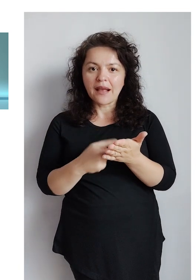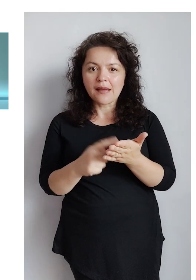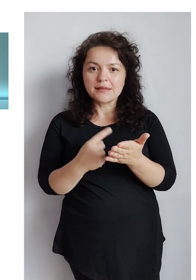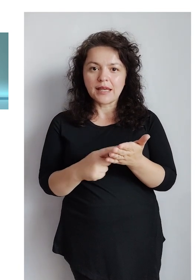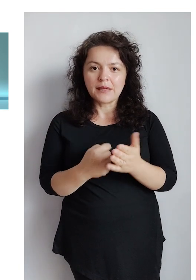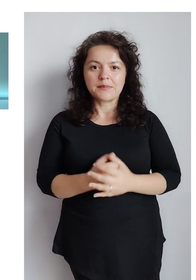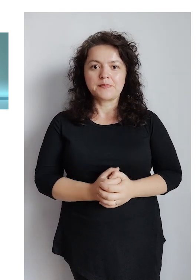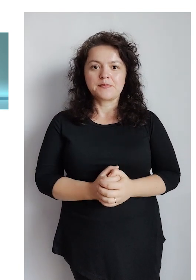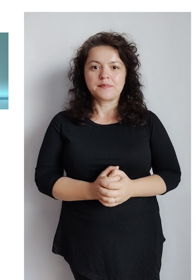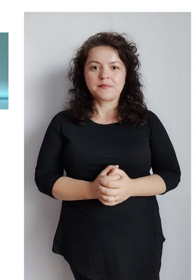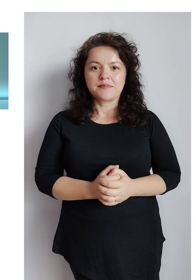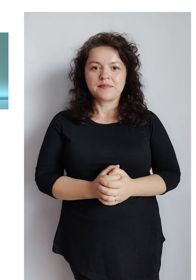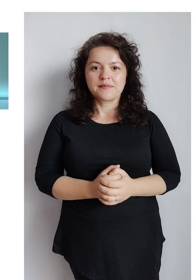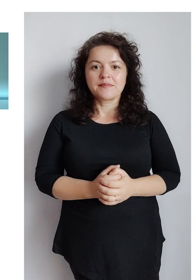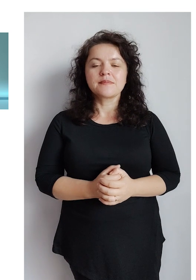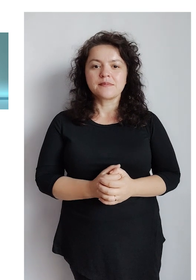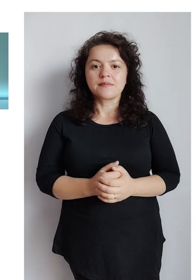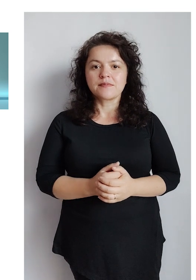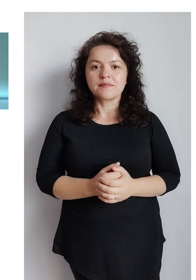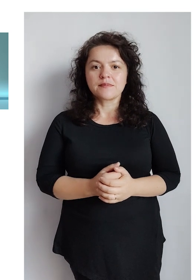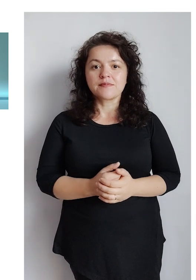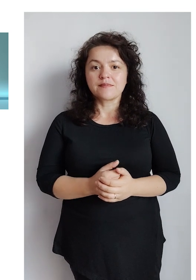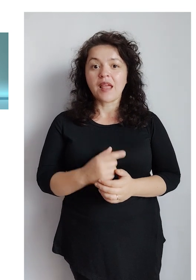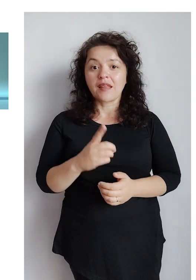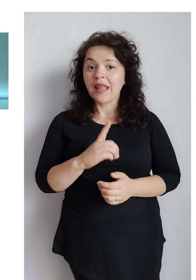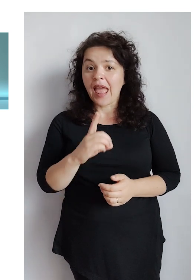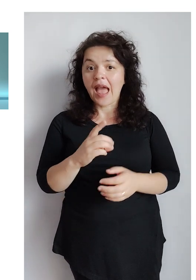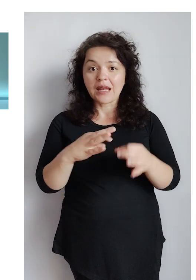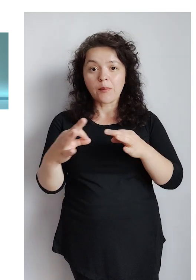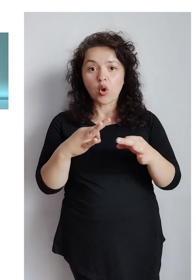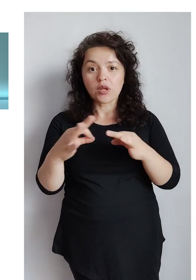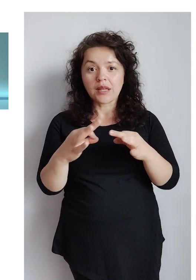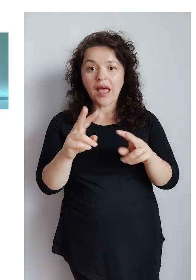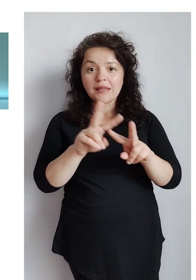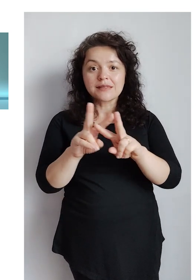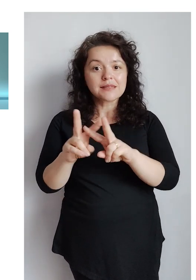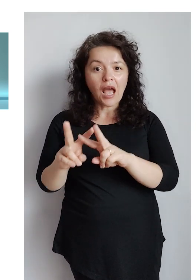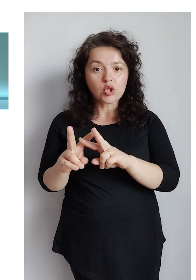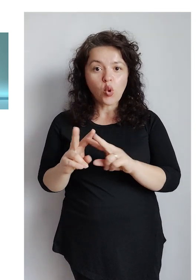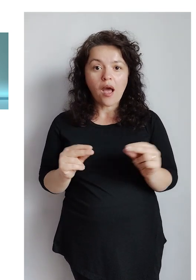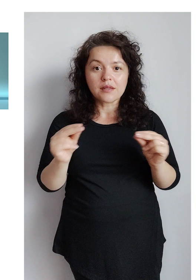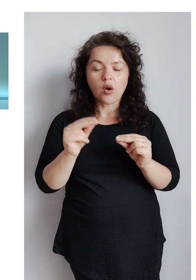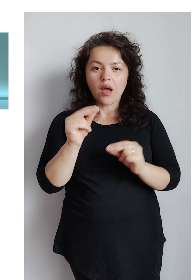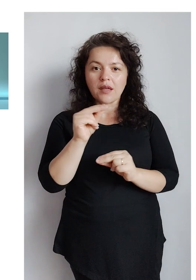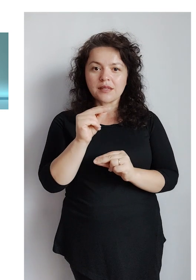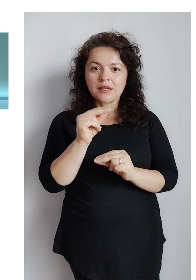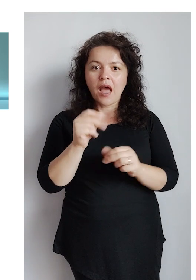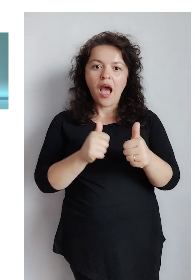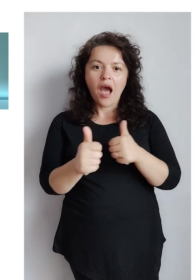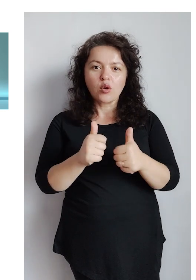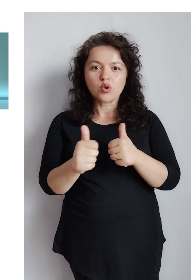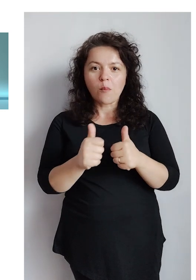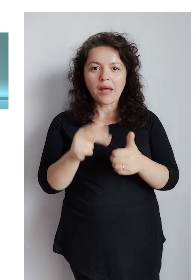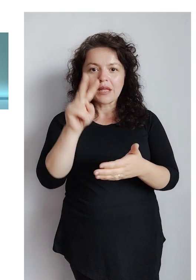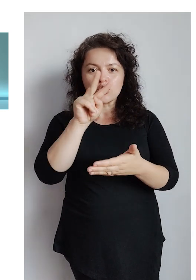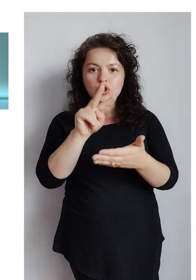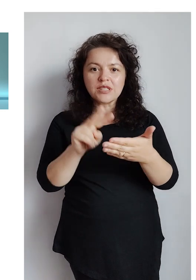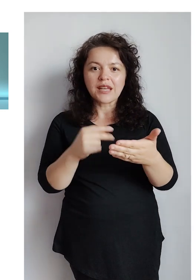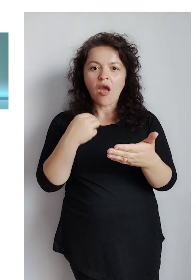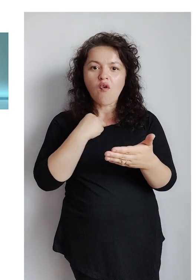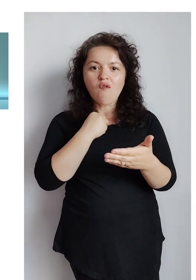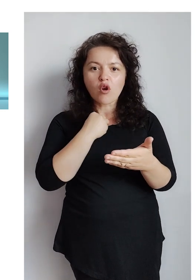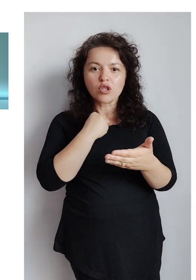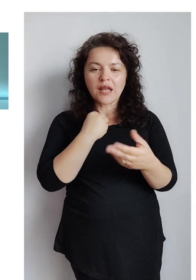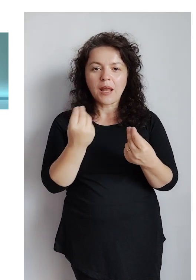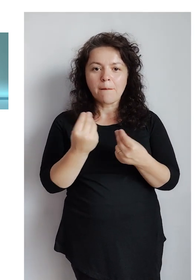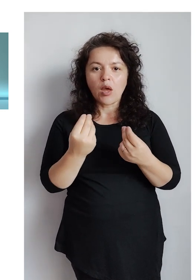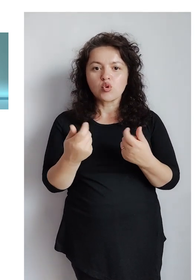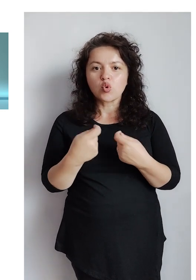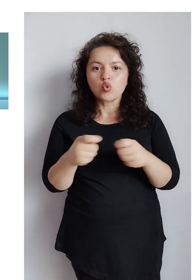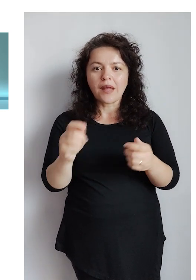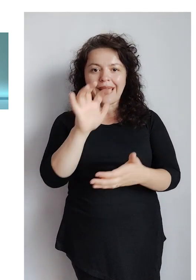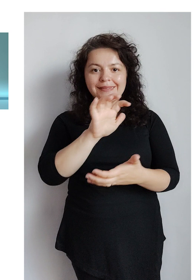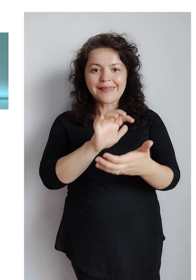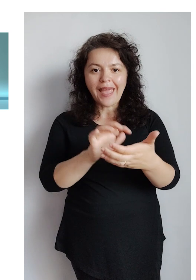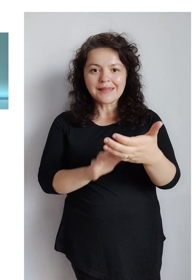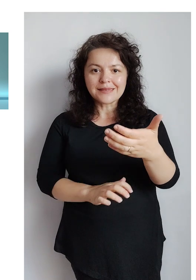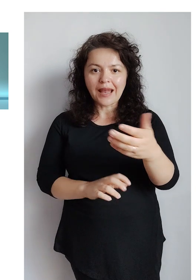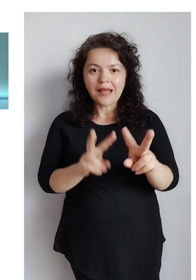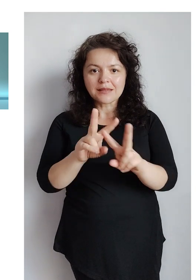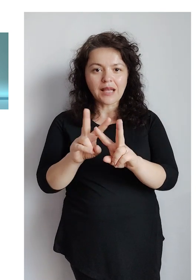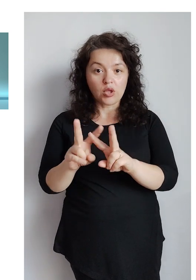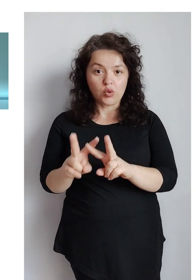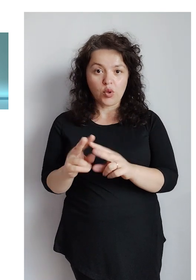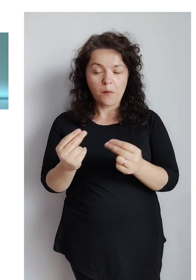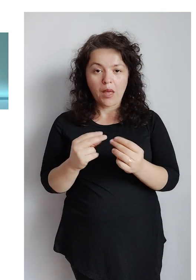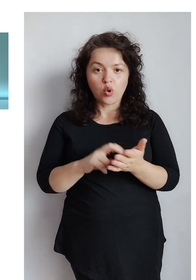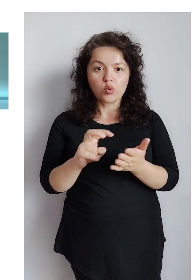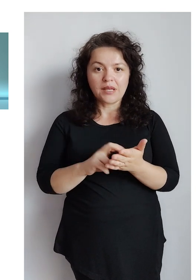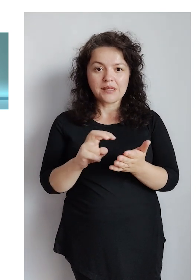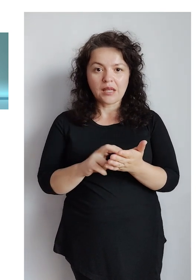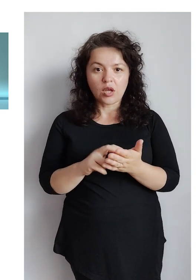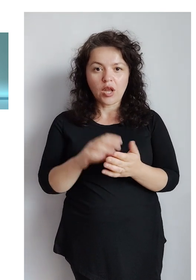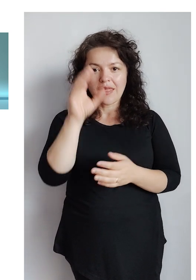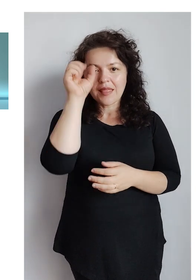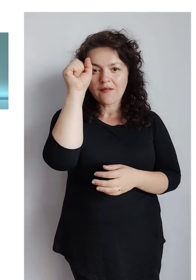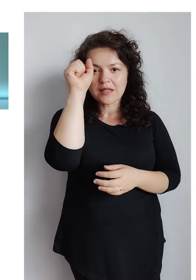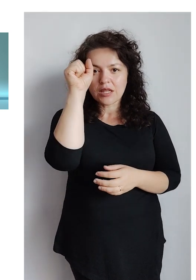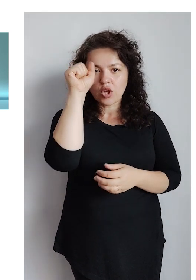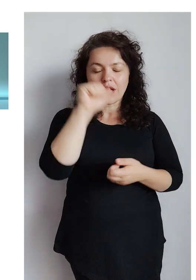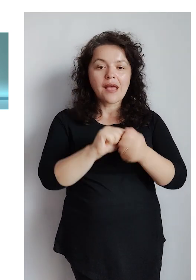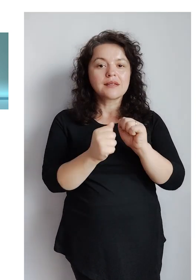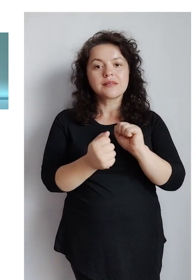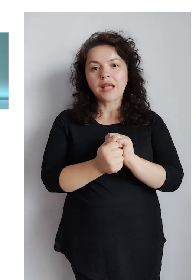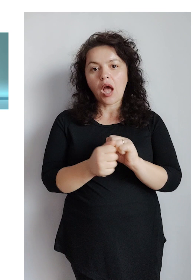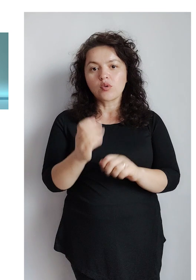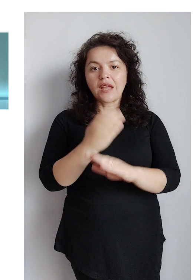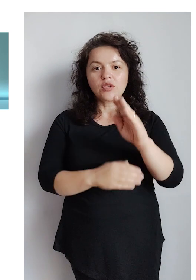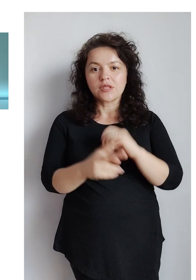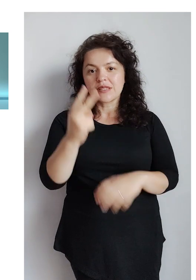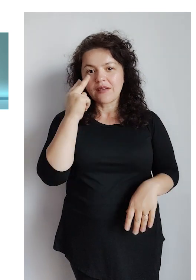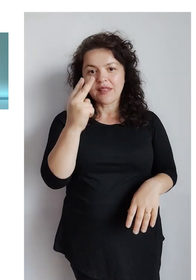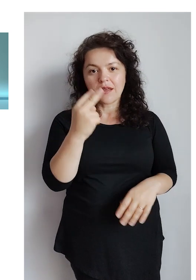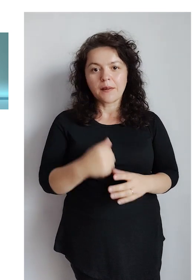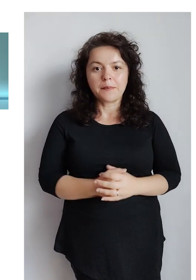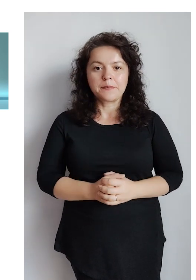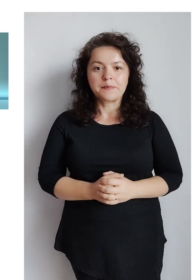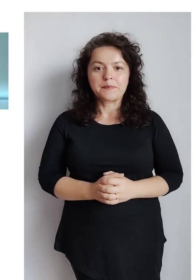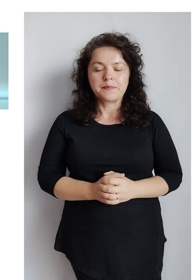3. DEI și-a reproiectat și site-ul și-a adăugat un nou instrument automat de citire cu vocetare pentru toate textele site-ului pentru utilizatorii nevăzători sau cu deficiențe de vedere